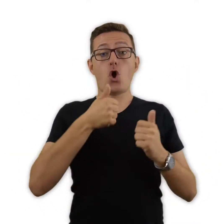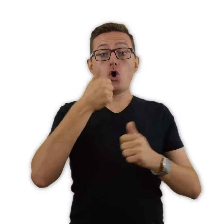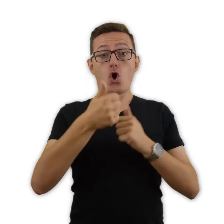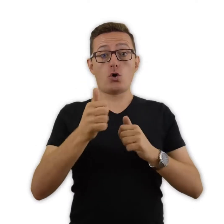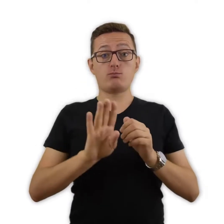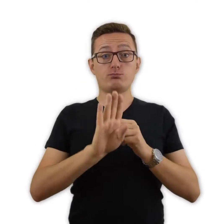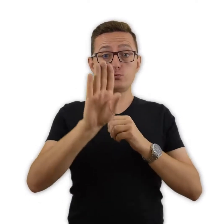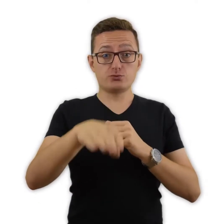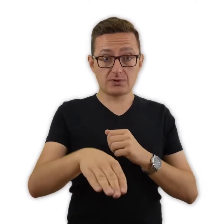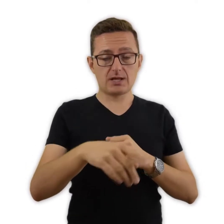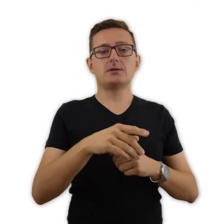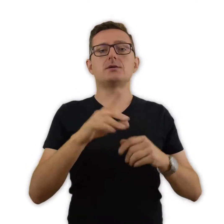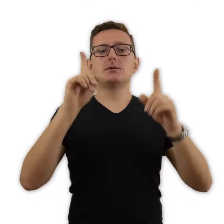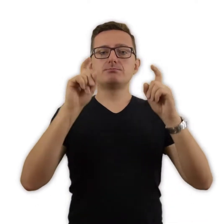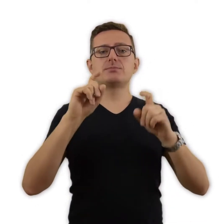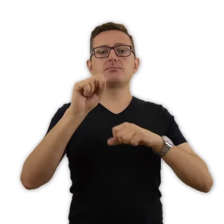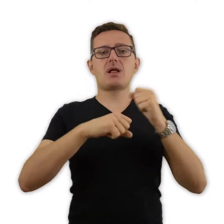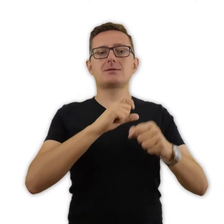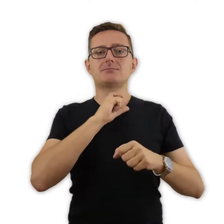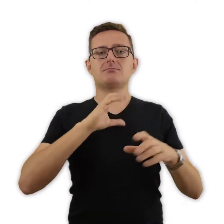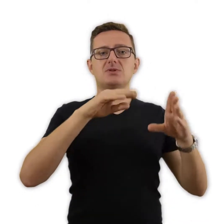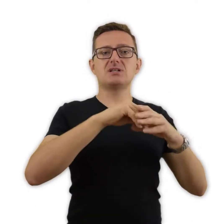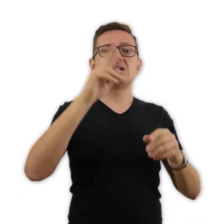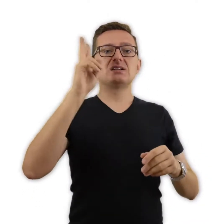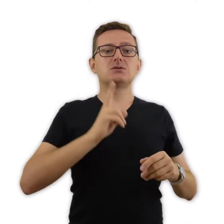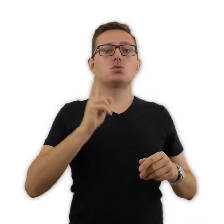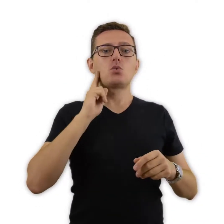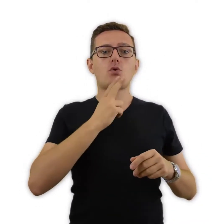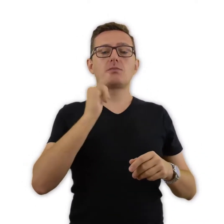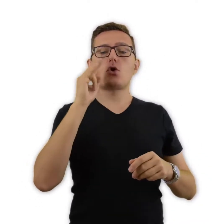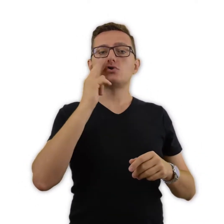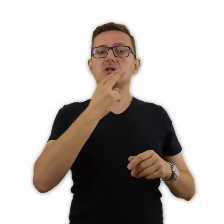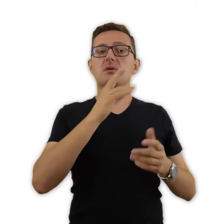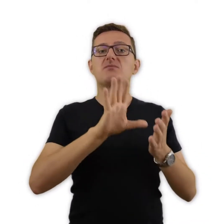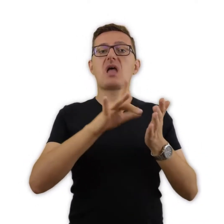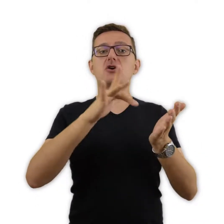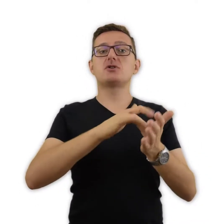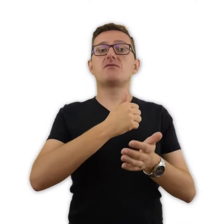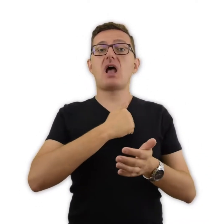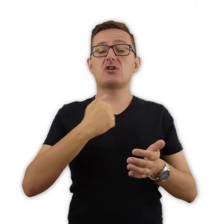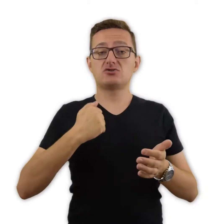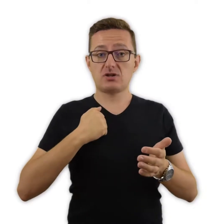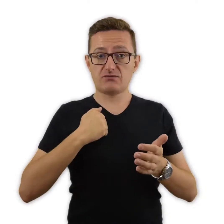Natomiast rok później rozpoczął pracę jako kapelan Instytutu Głuchoniemych i Ociemniałych w Warszawie.